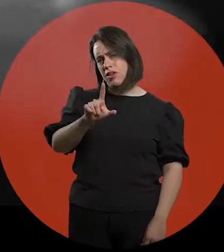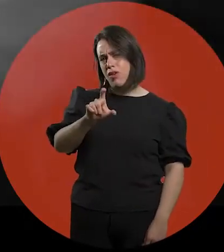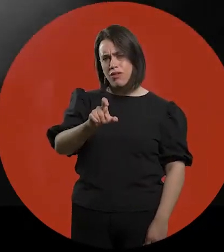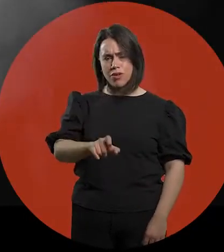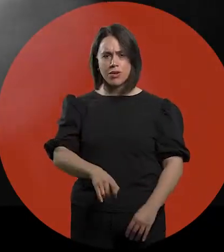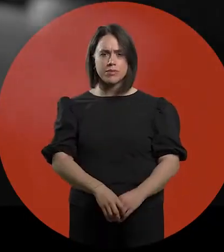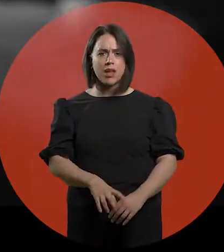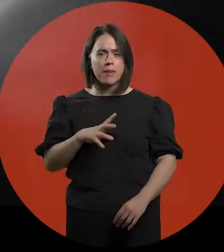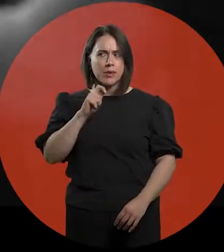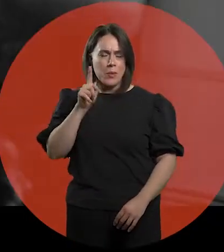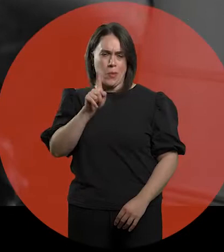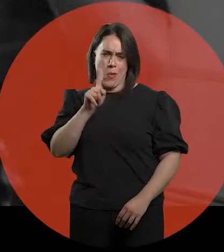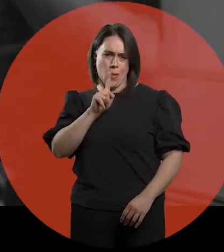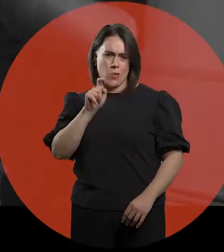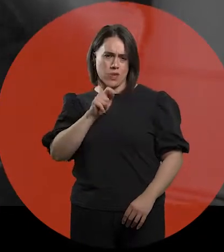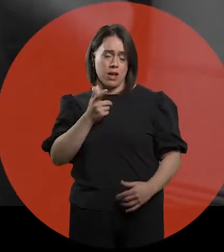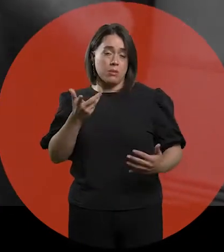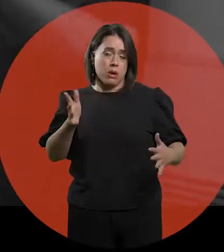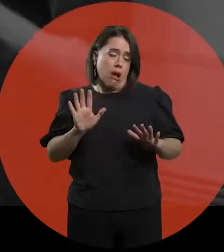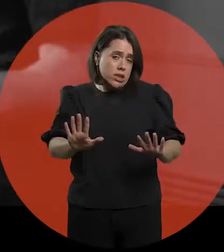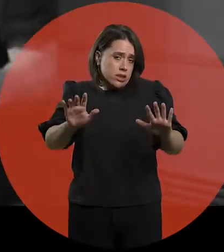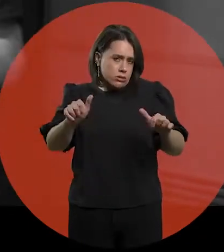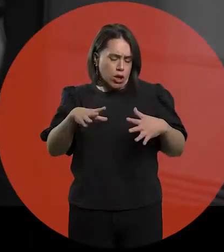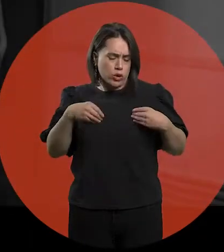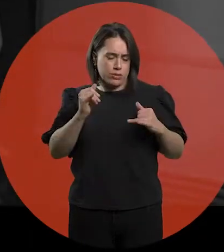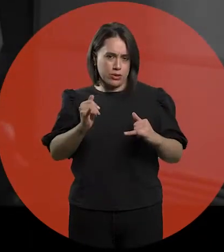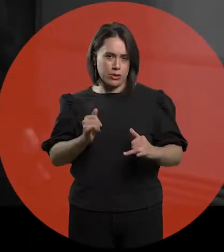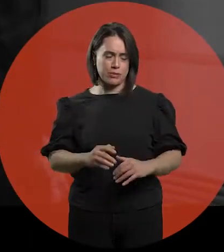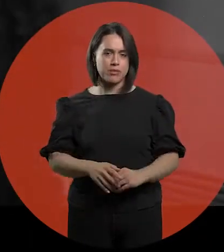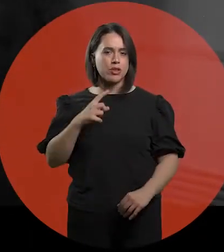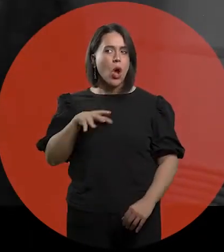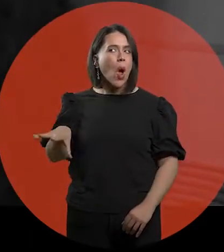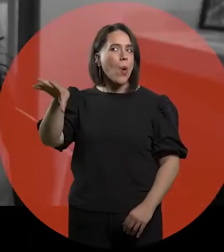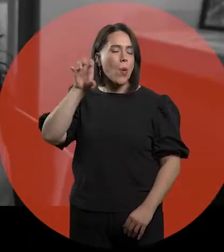Es que yo me acomplejo bastante. Supongo que voy así entonces. Bueno. Yo tomo los consejos.